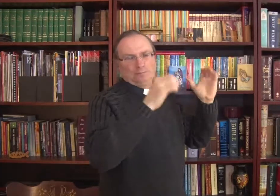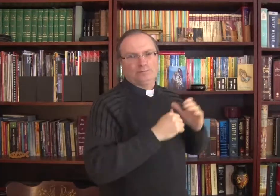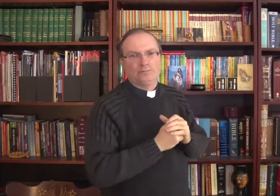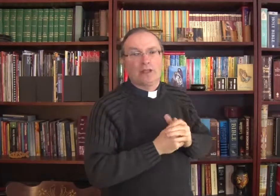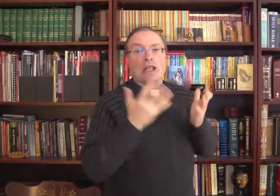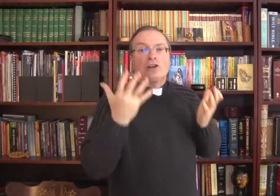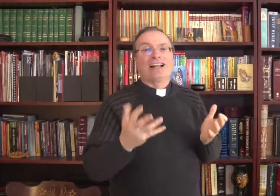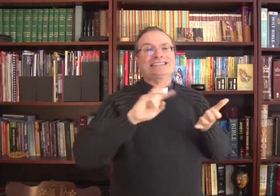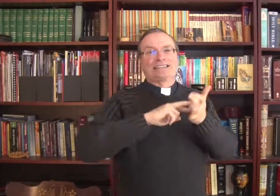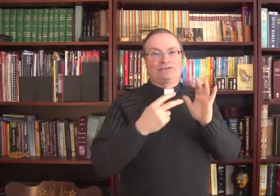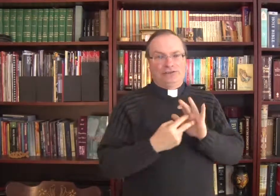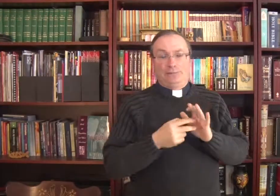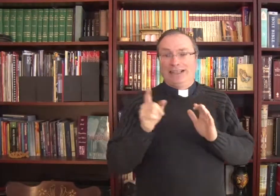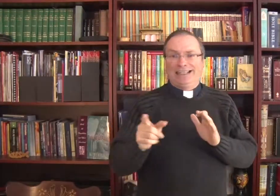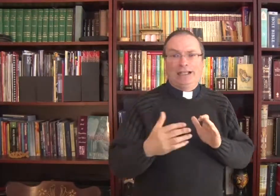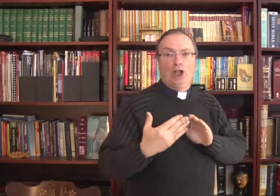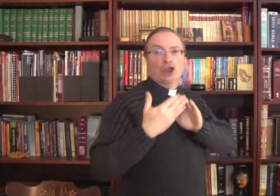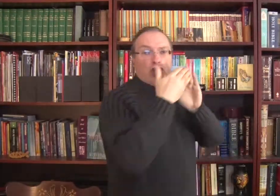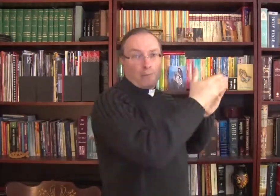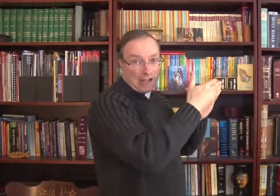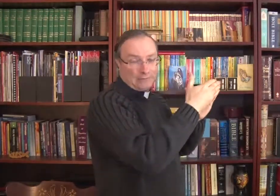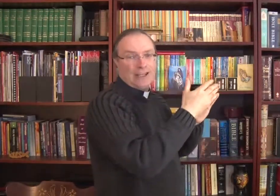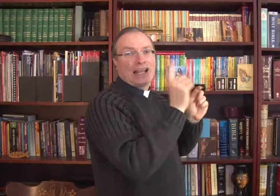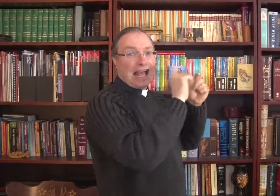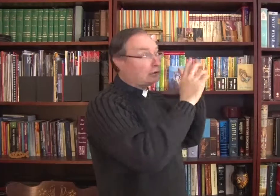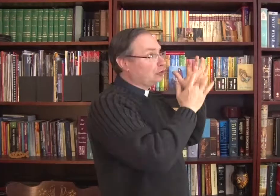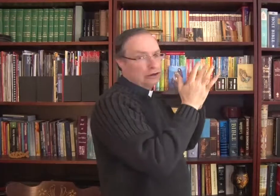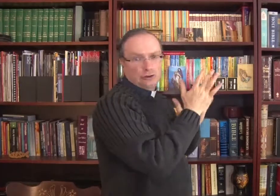Cela signifie qu’il demande à Jésus